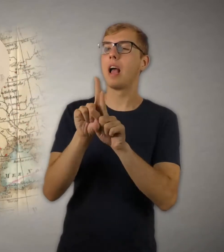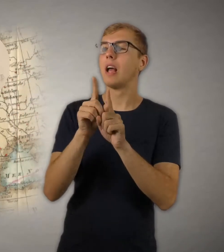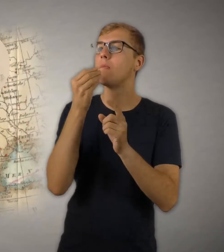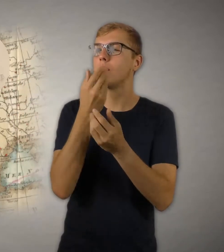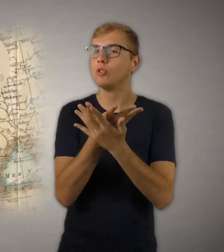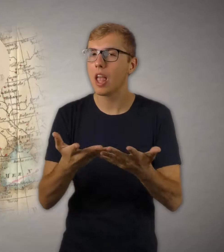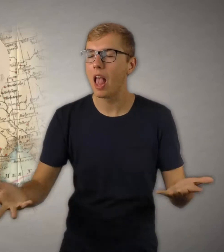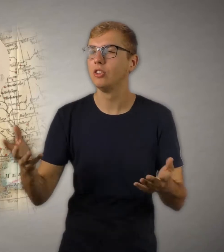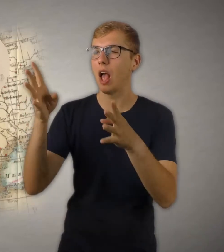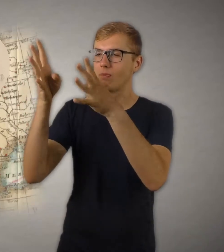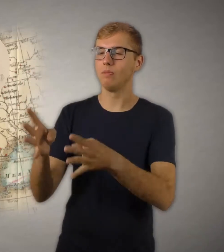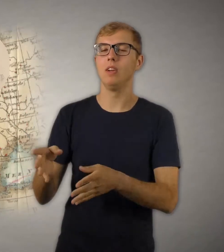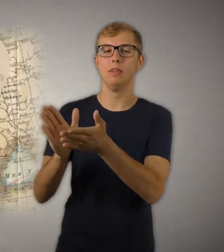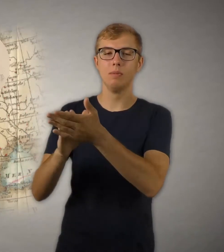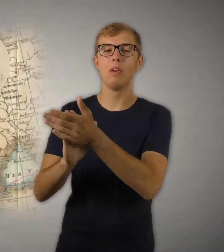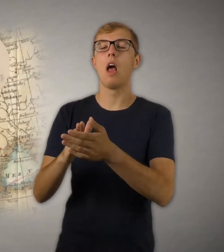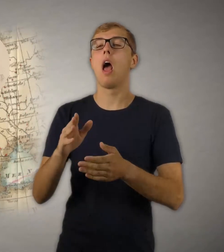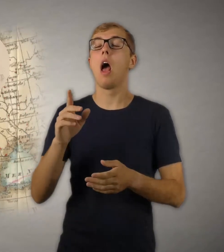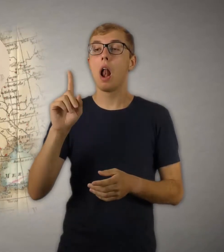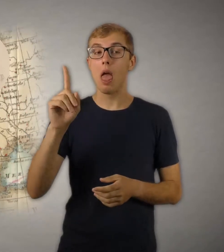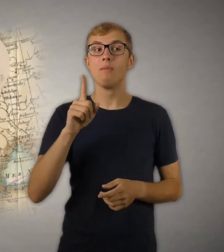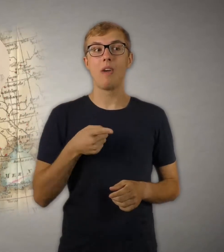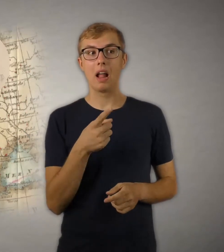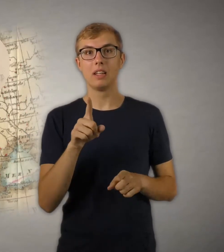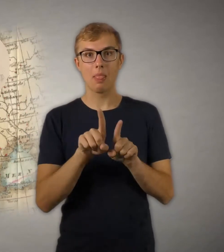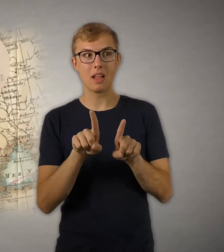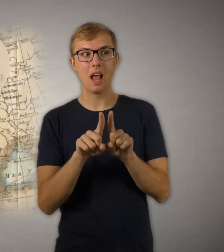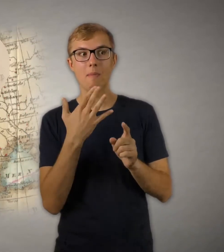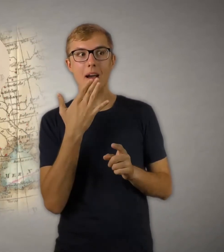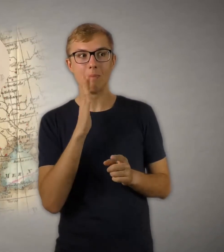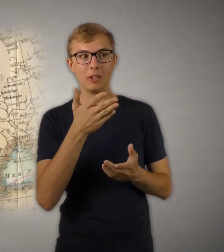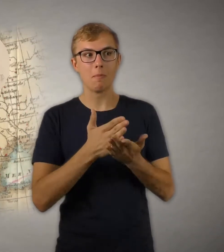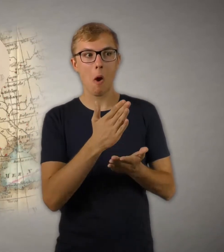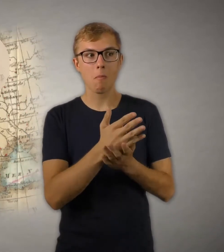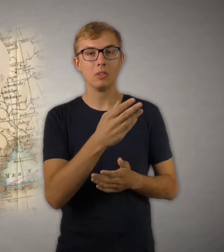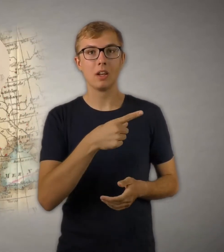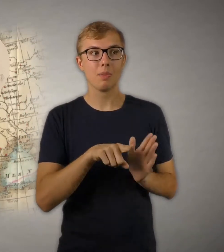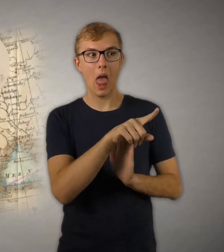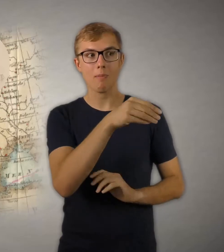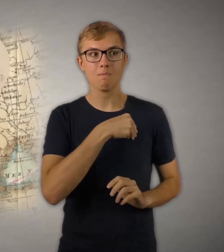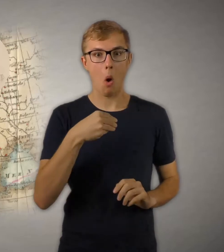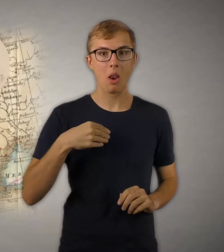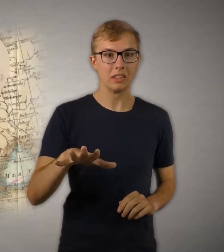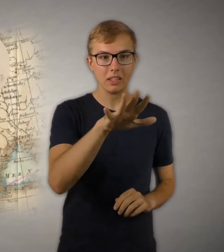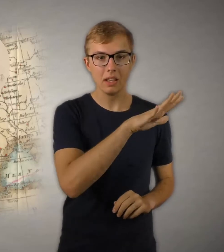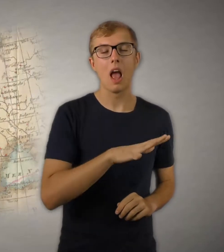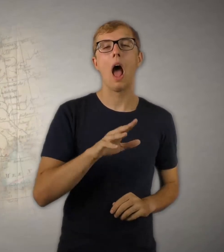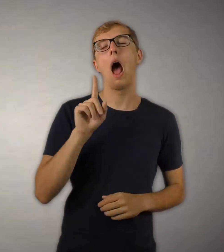Urządzano na jego cześć przyjęcia i zebrania. Obiecywano pomoc dla Polski.